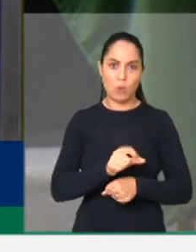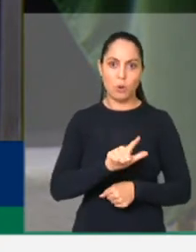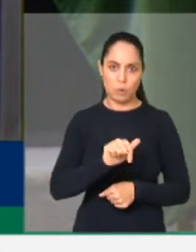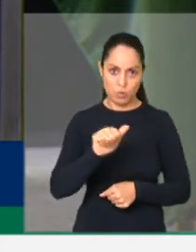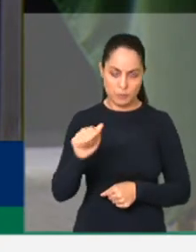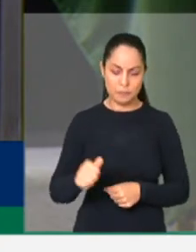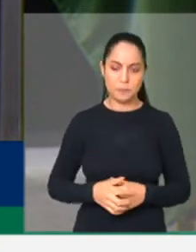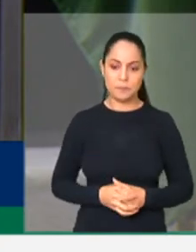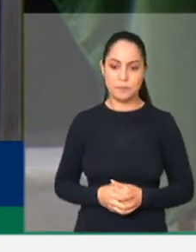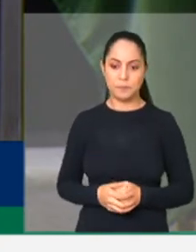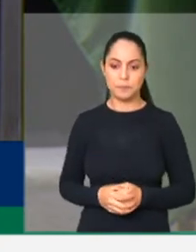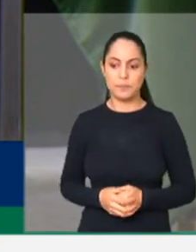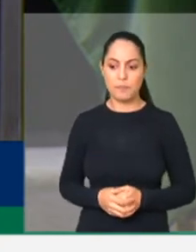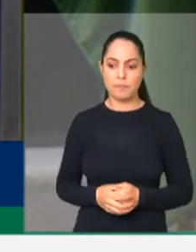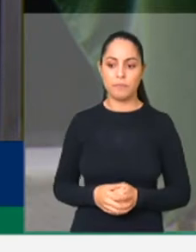PEQUENO E MÉDIO PRODUTOR,